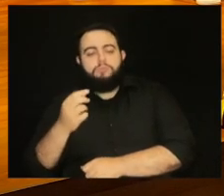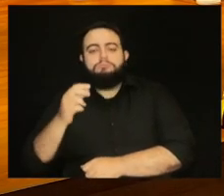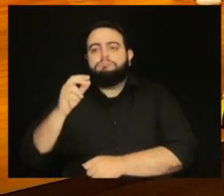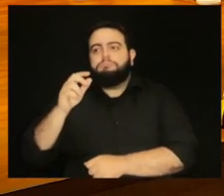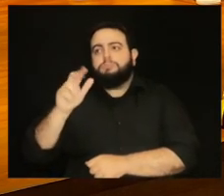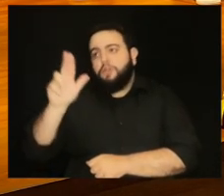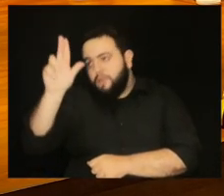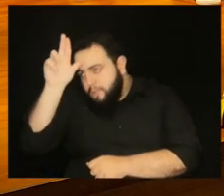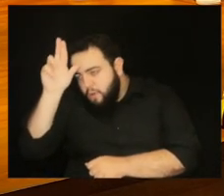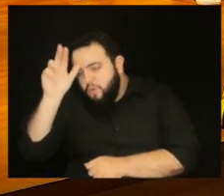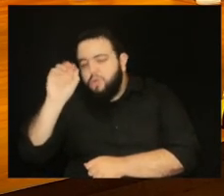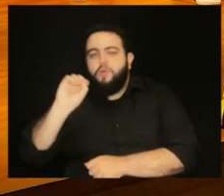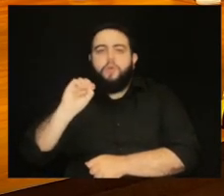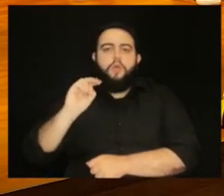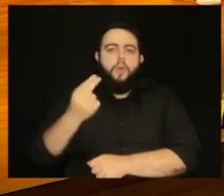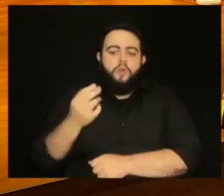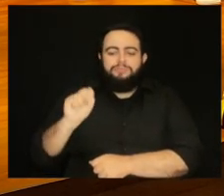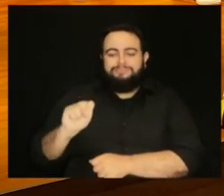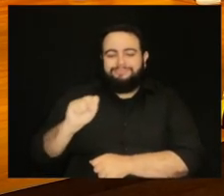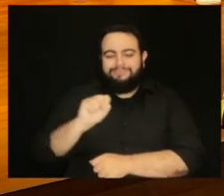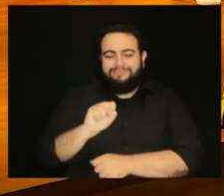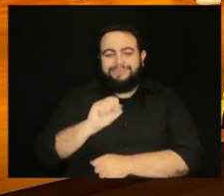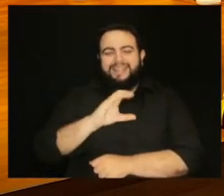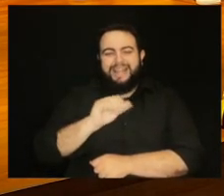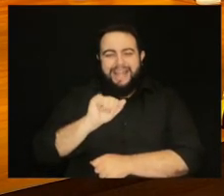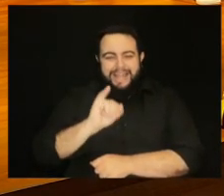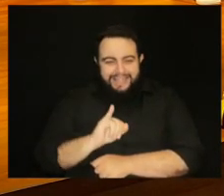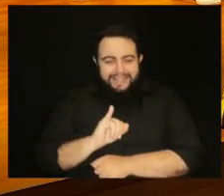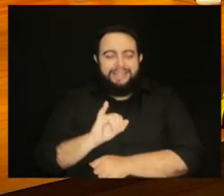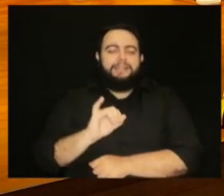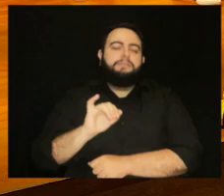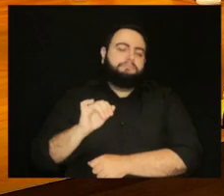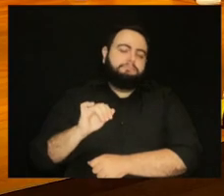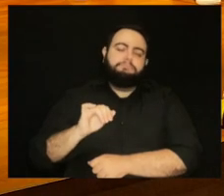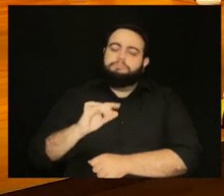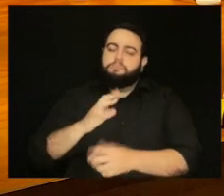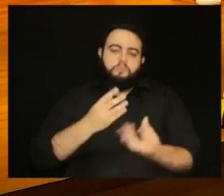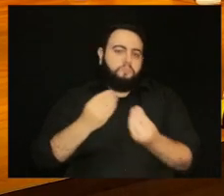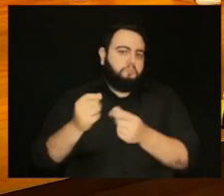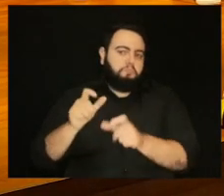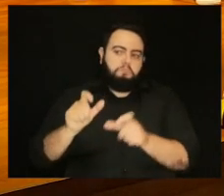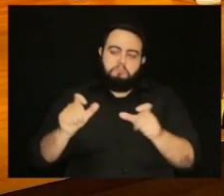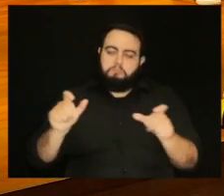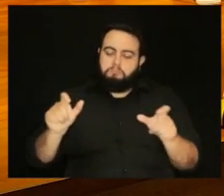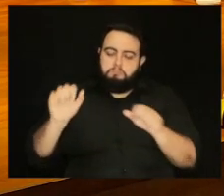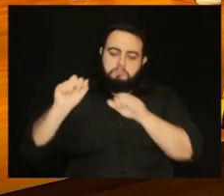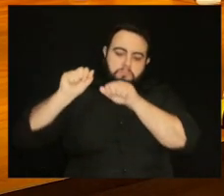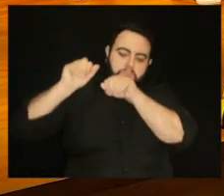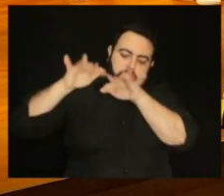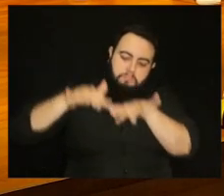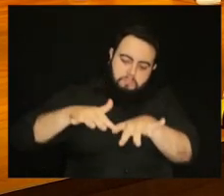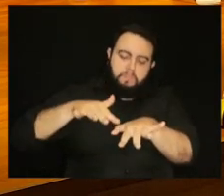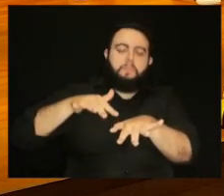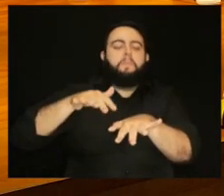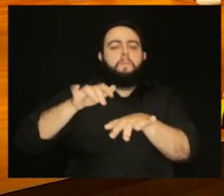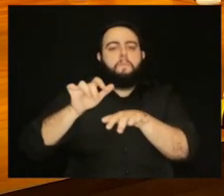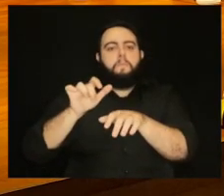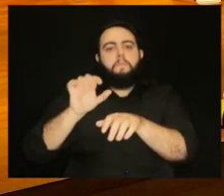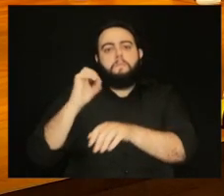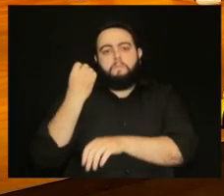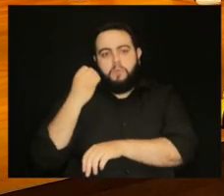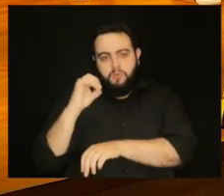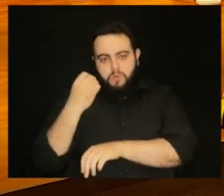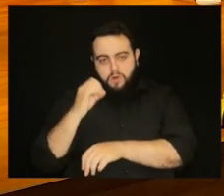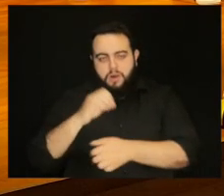ou gente que vinha de cima da Serra para gravar e tal e ele como não tinha fábrica de discos, na